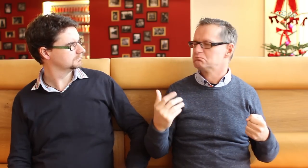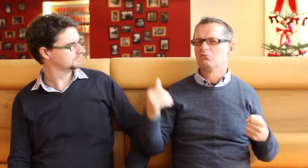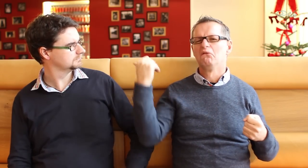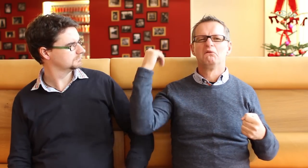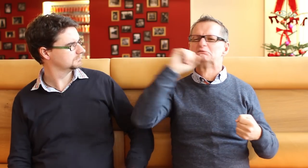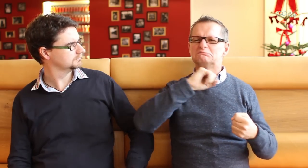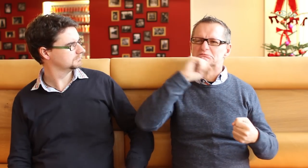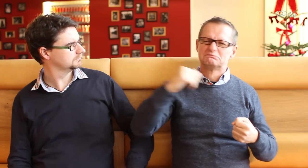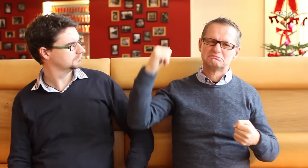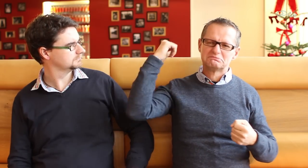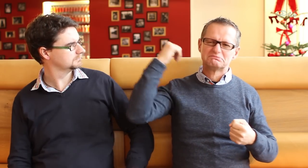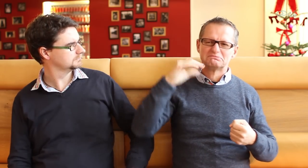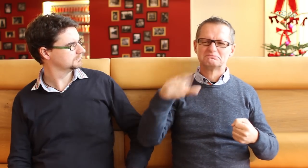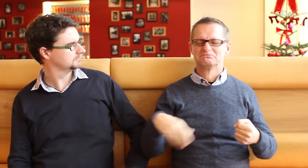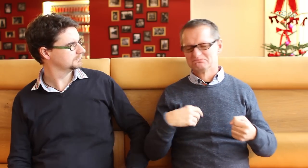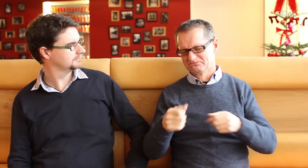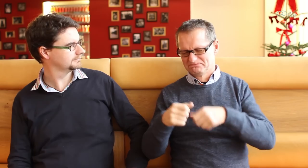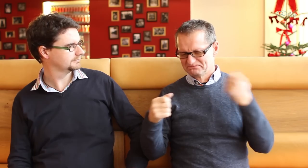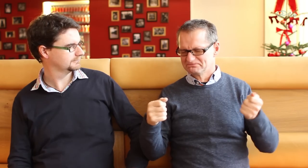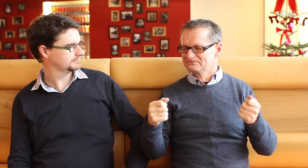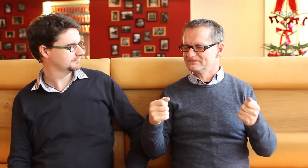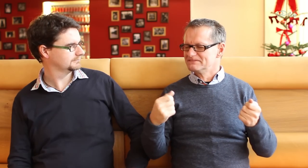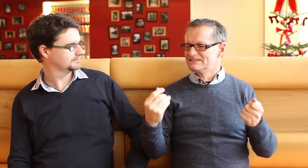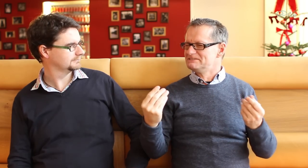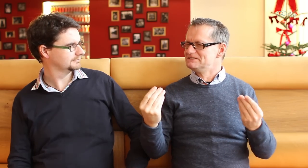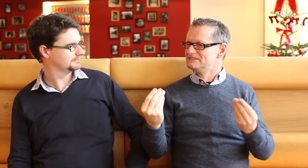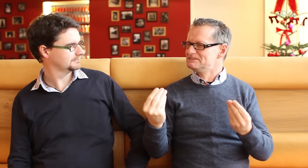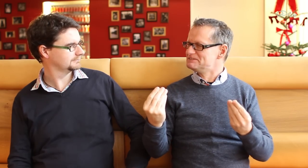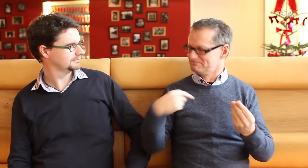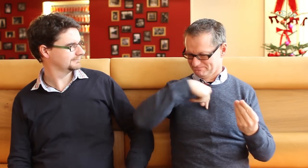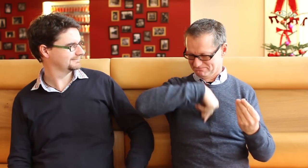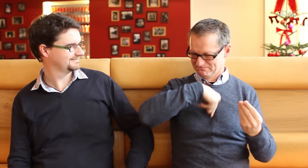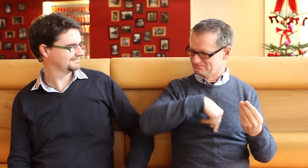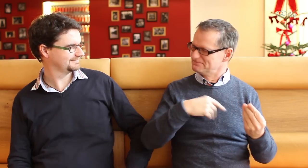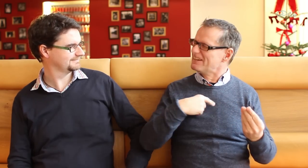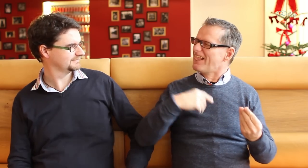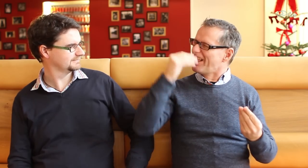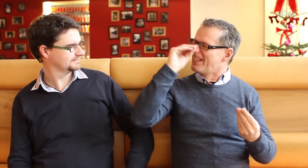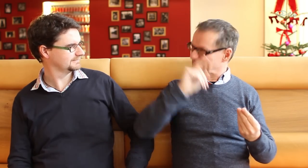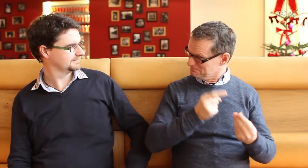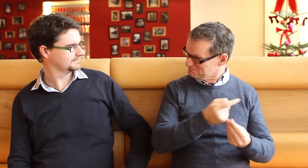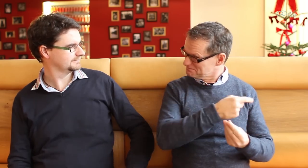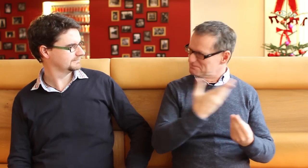Ich dachte, weiter hinten saufen sie bestimmt, machte mir nicht draus und las weiter.